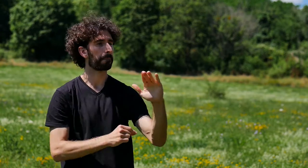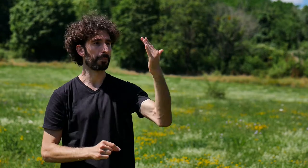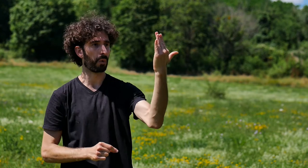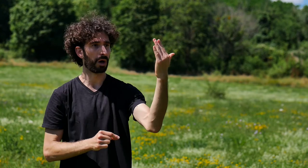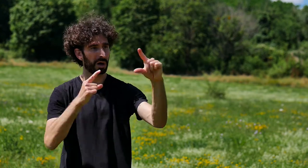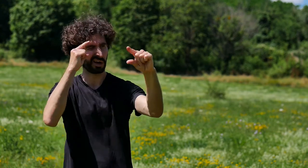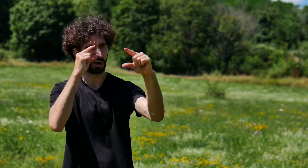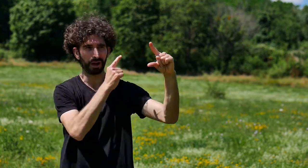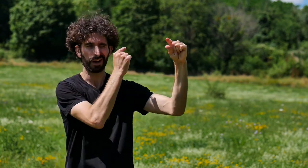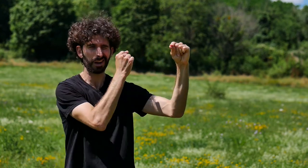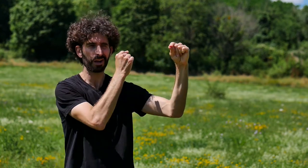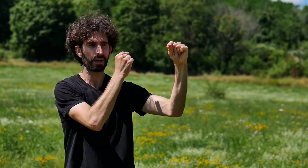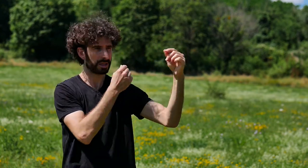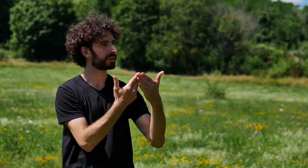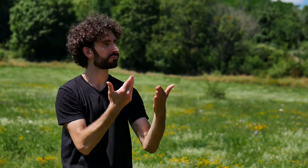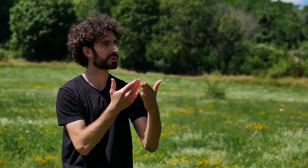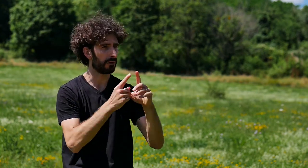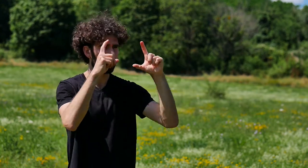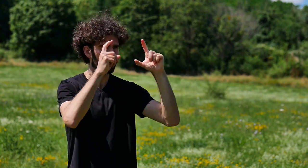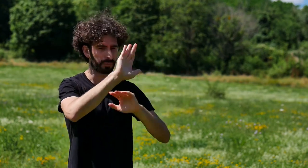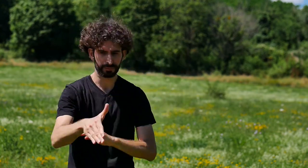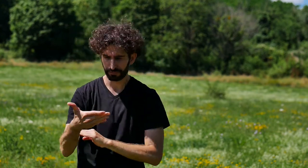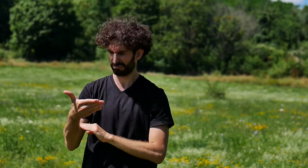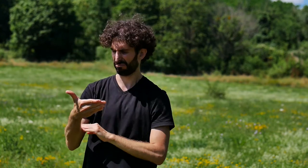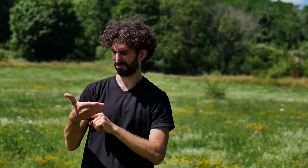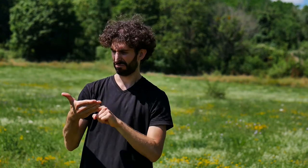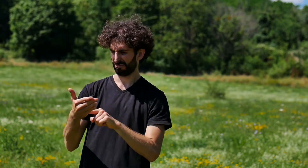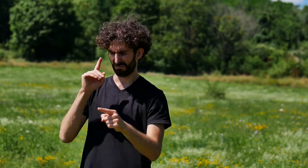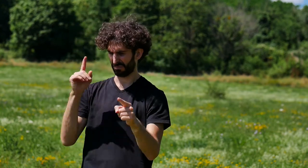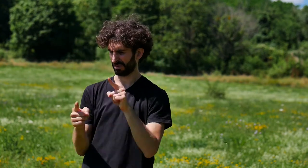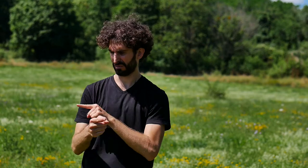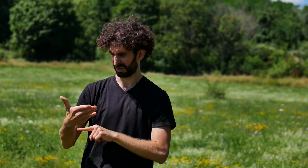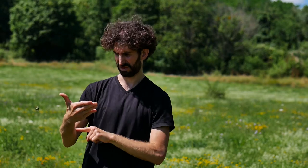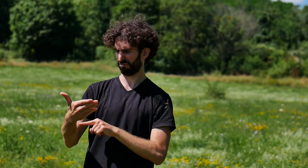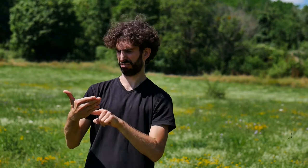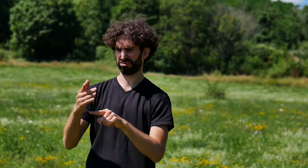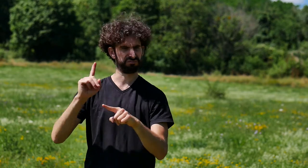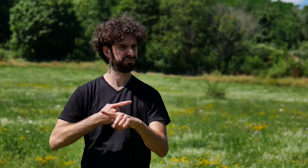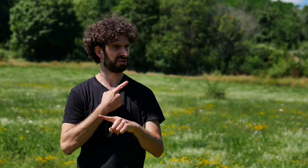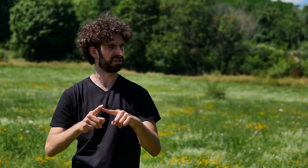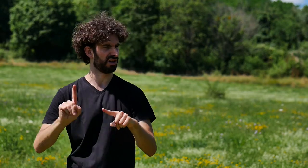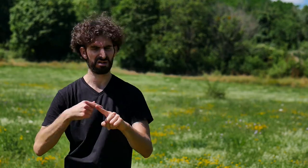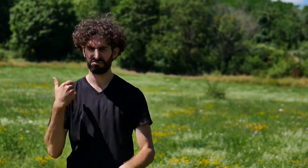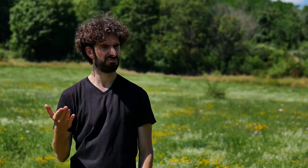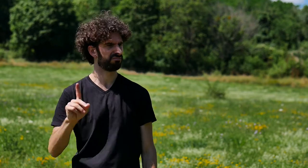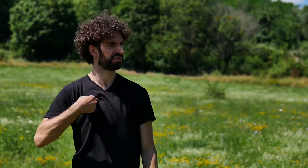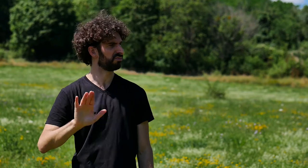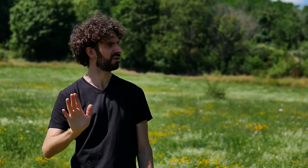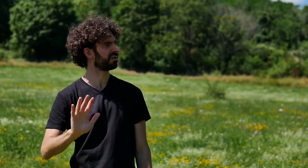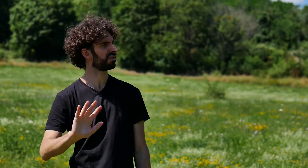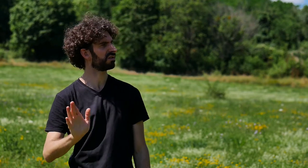Alors que sur le miroir, on cligne l'oeil du même côté. C'est pour ça que la photo nous perturbe car c'est inversé. C'est bizarre, ce n'est pas moi.